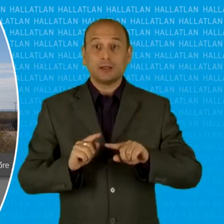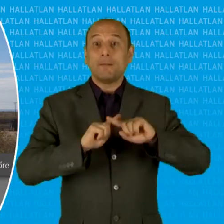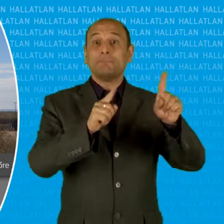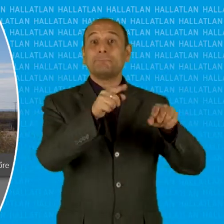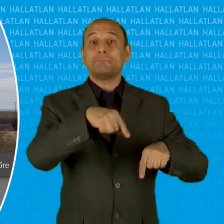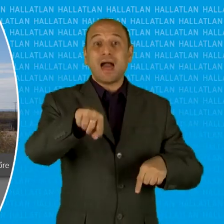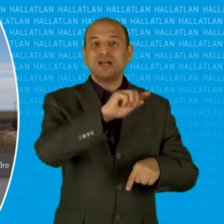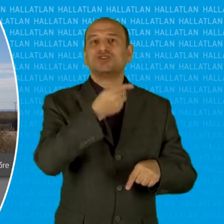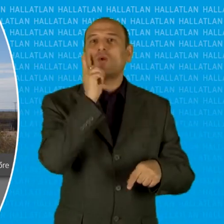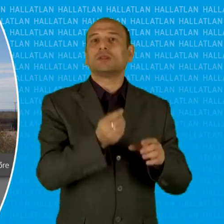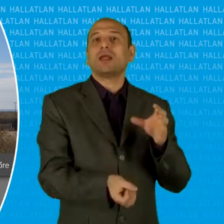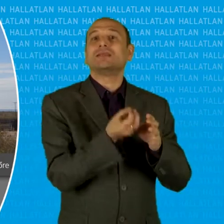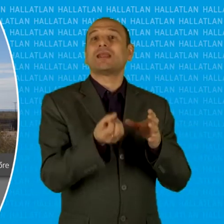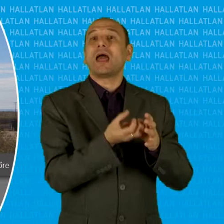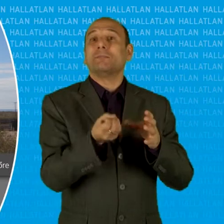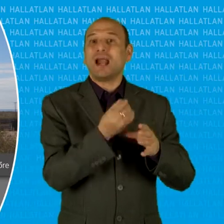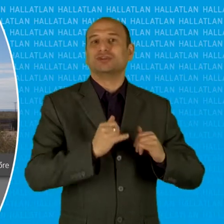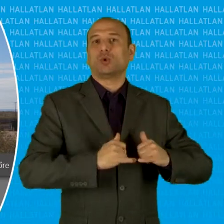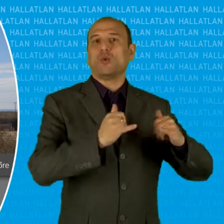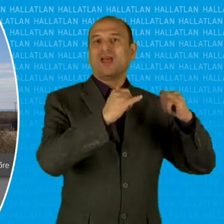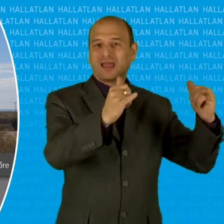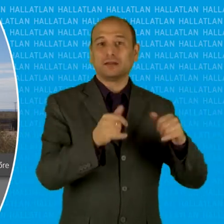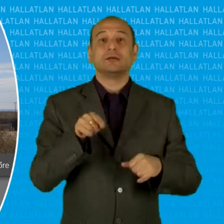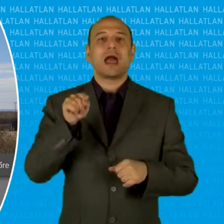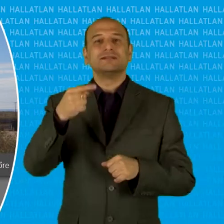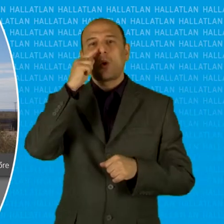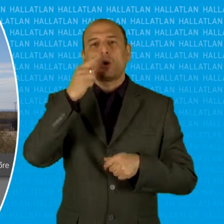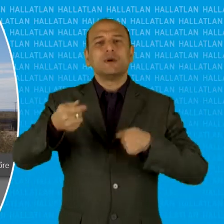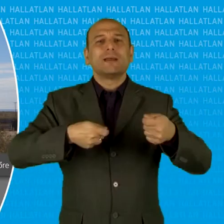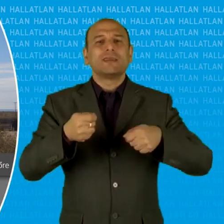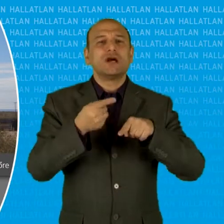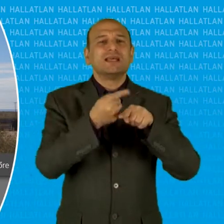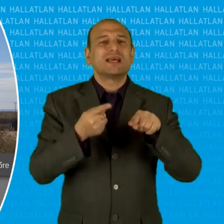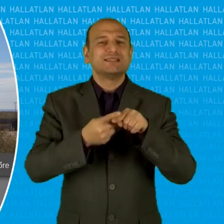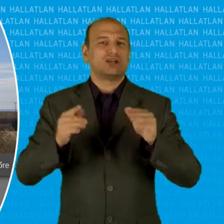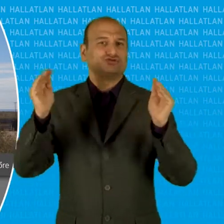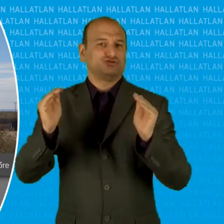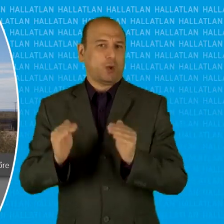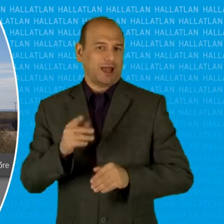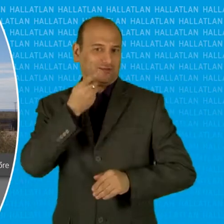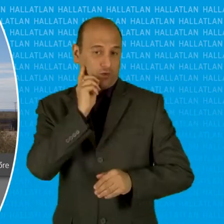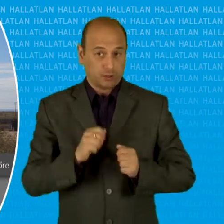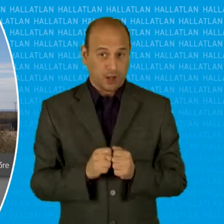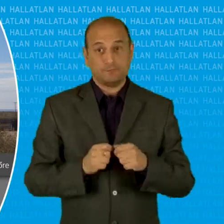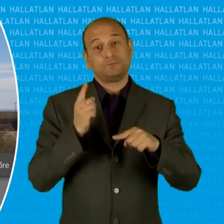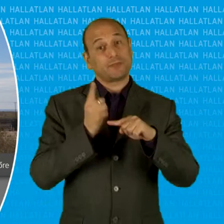mások növelnék a termelésüket, ami az orosz piaci részesedés zsugorodását eredményezné.